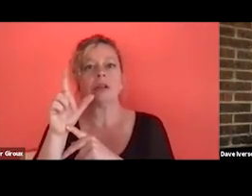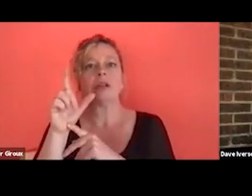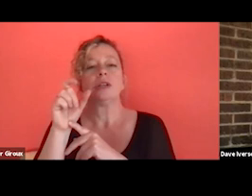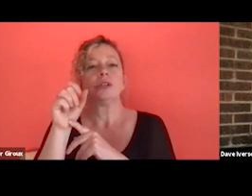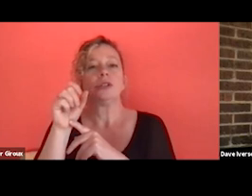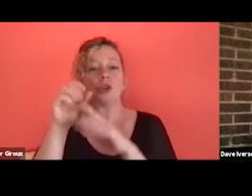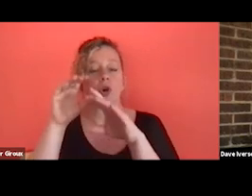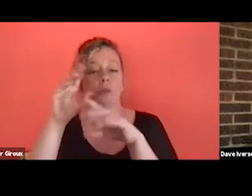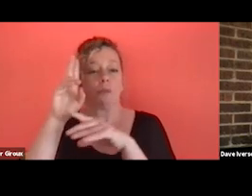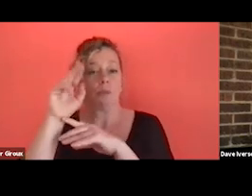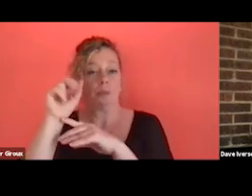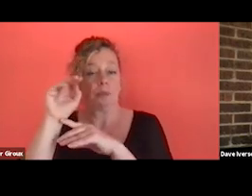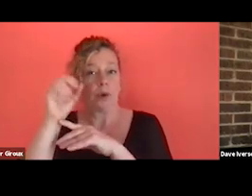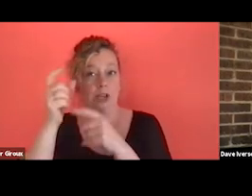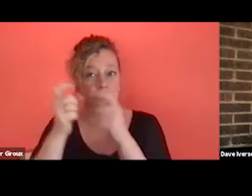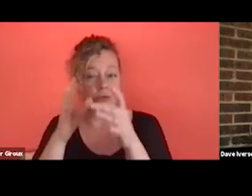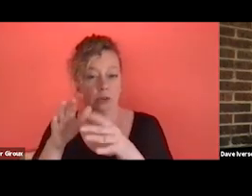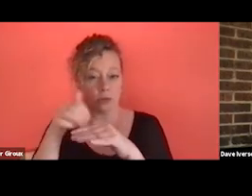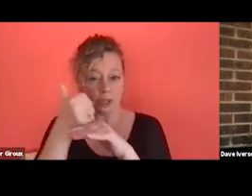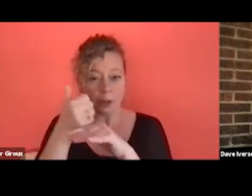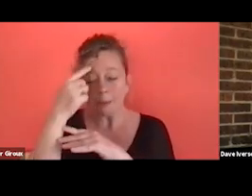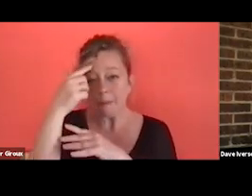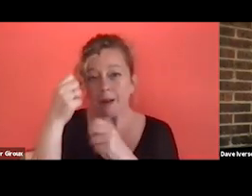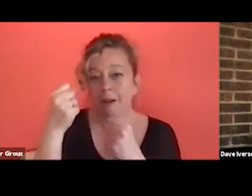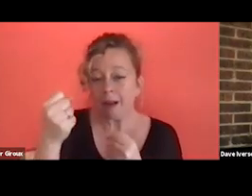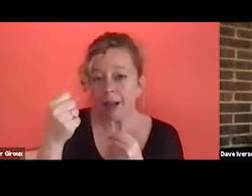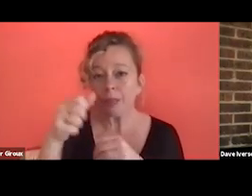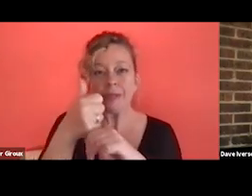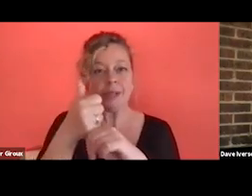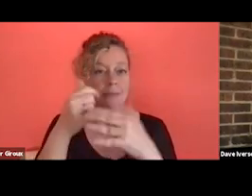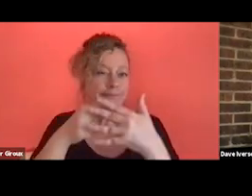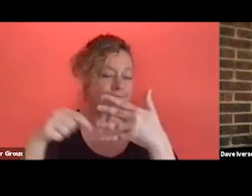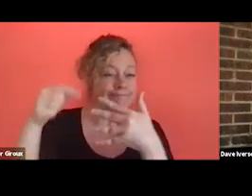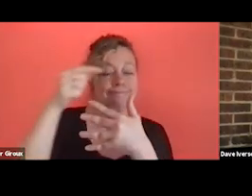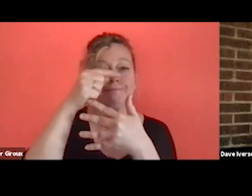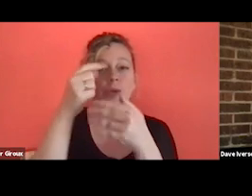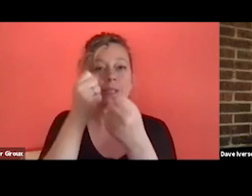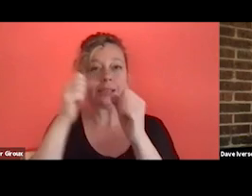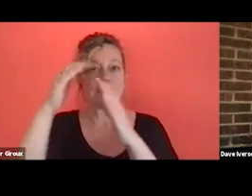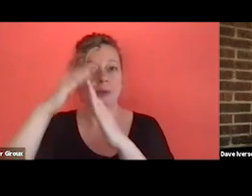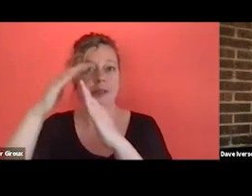para salud mental, logística médica, etc. Establecimos las prioridades con la seguridad como la máxima prioridad,